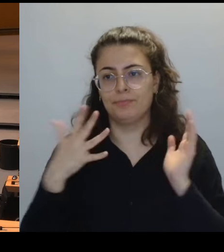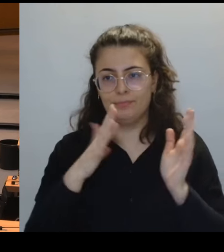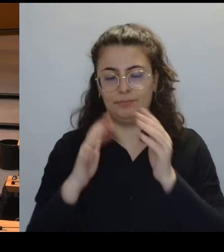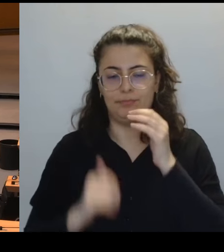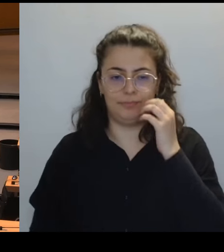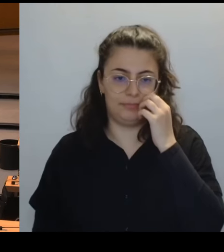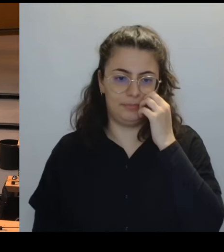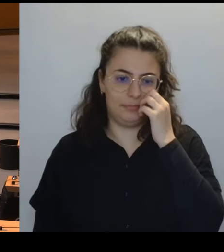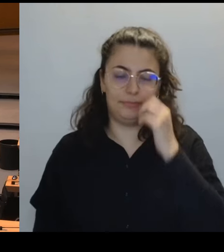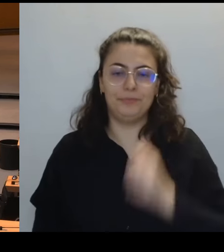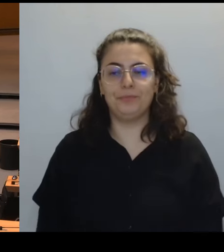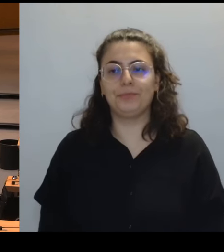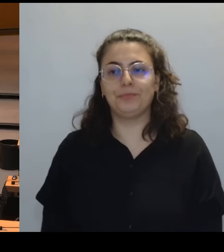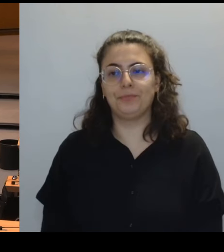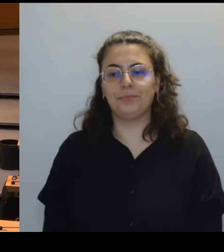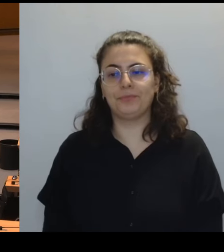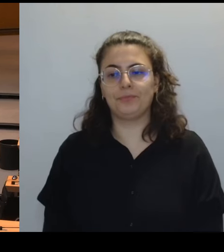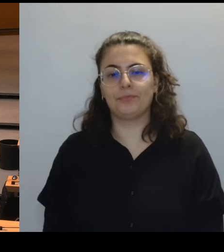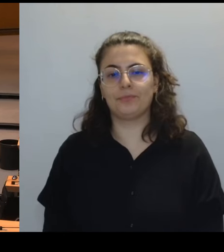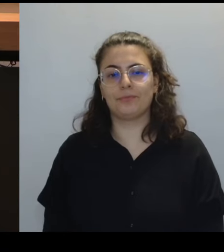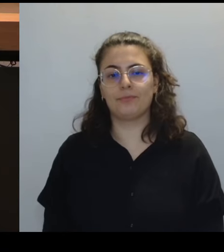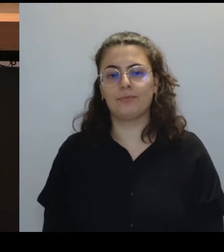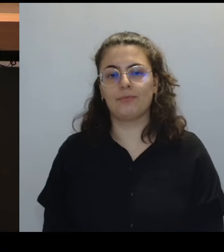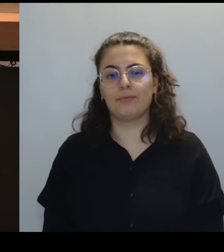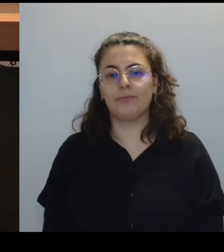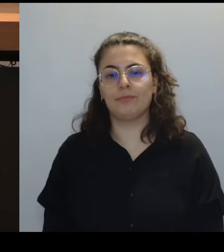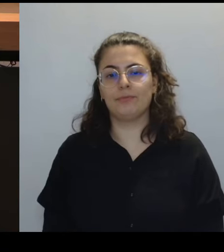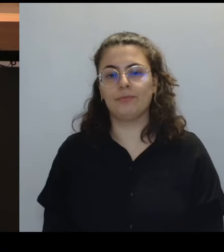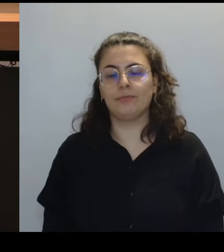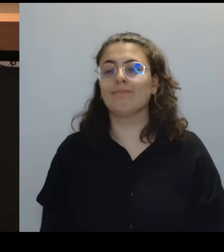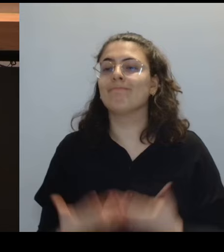Natürlich gibt es nicht die eine Lösung, aber eben verschiedene